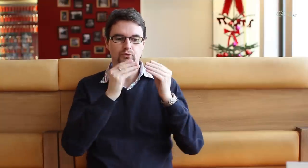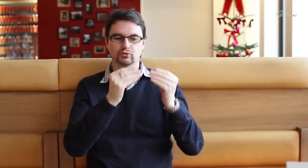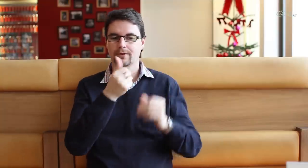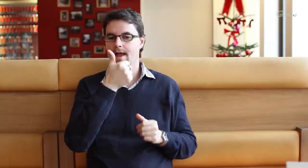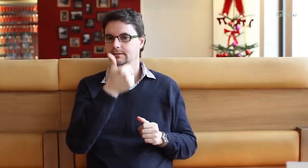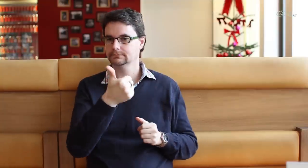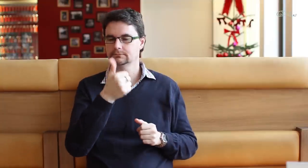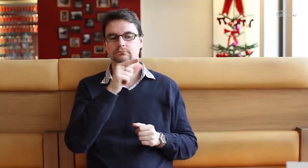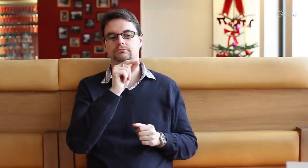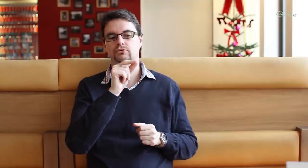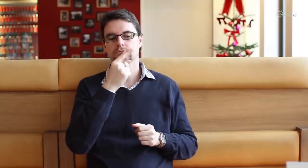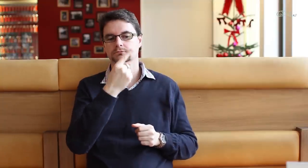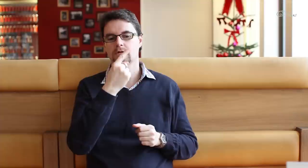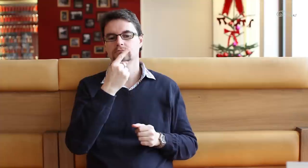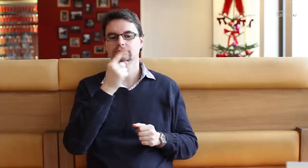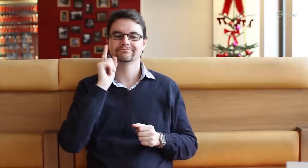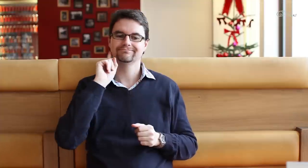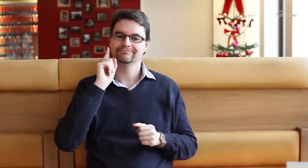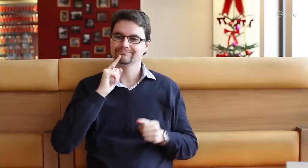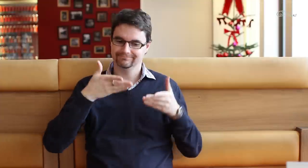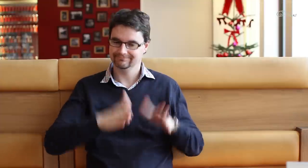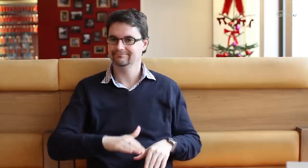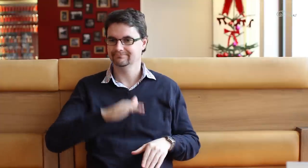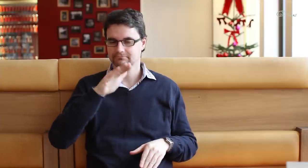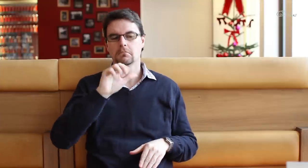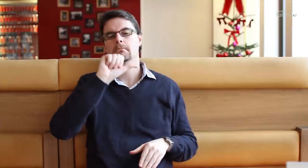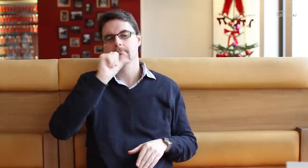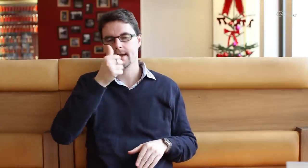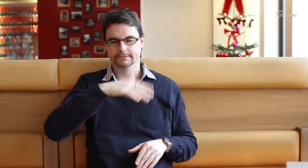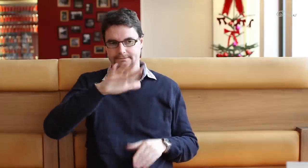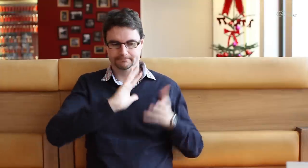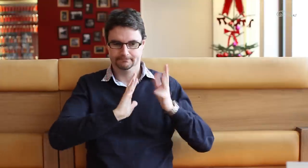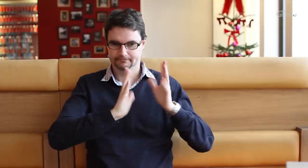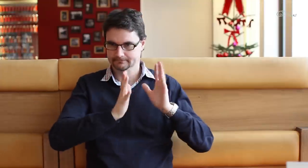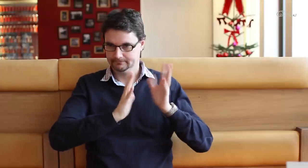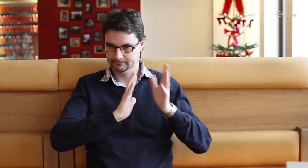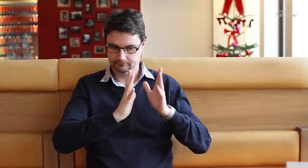Usher-Typ 1 ist taub geboren und meist mit Gebärdensprache aufgewachsen.